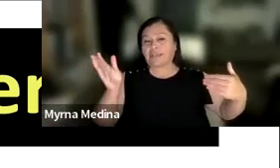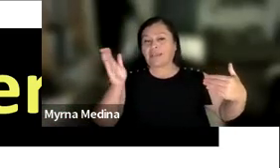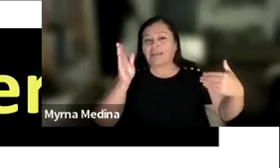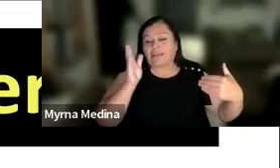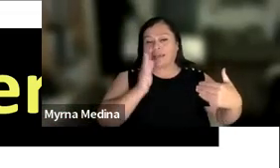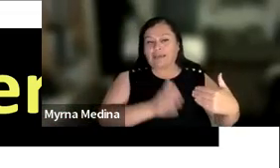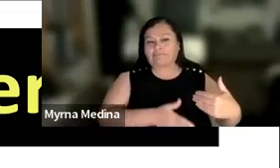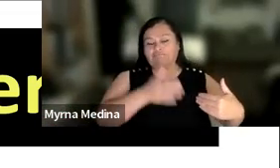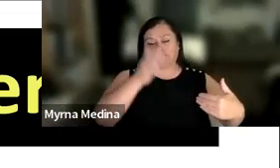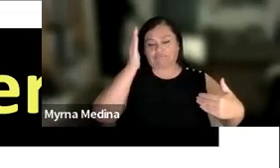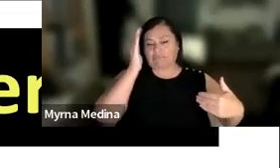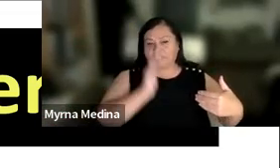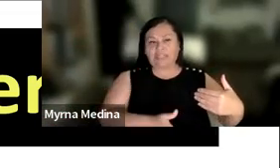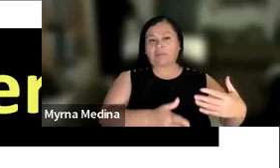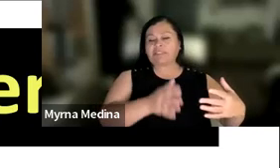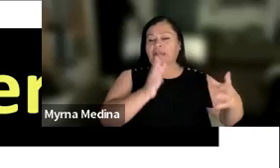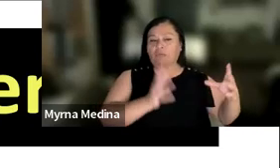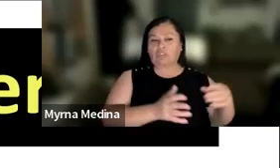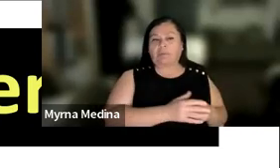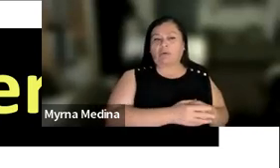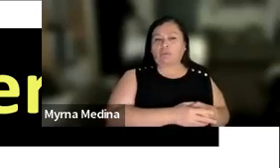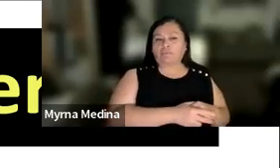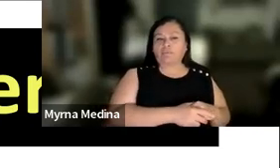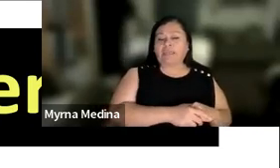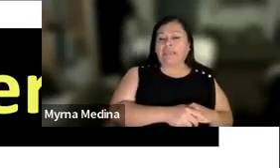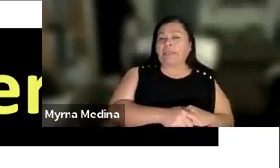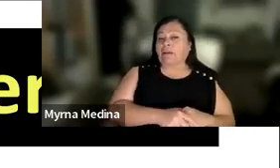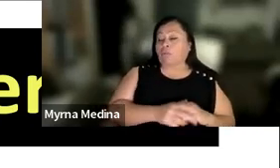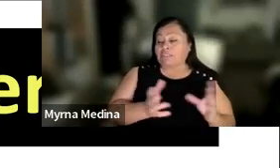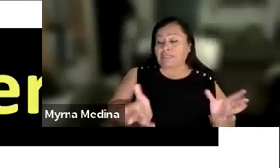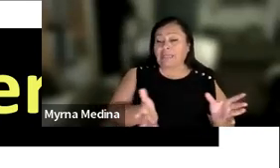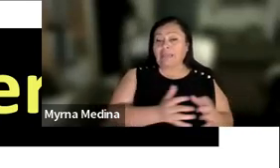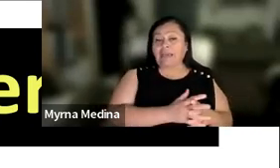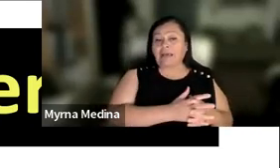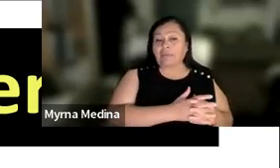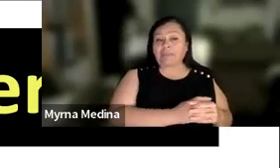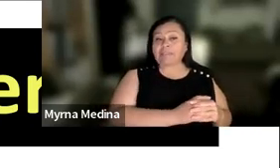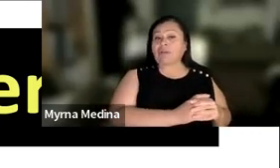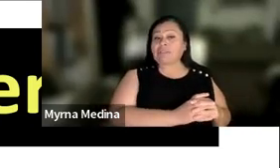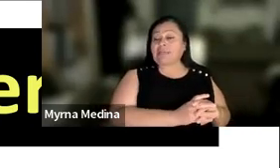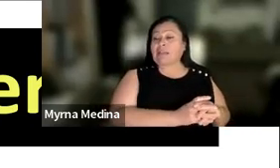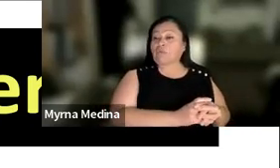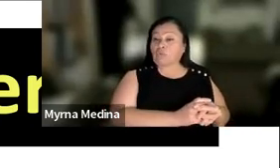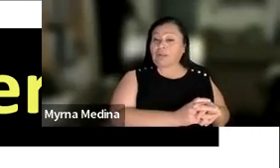Eso es una. Es un progresivo. No es de qué ya les va a pasar de un día para otro.